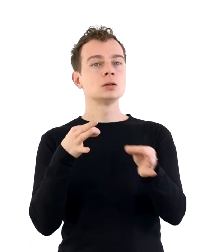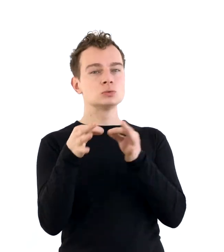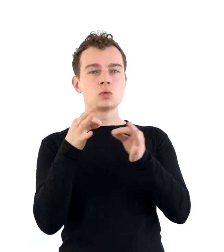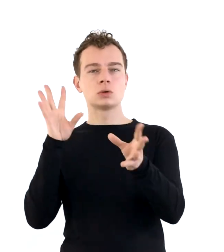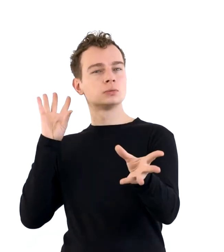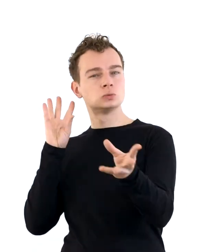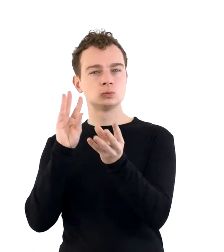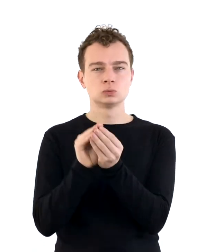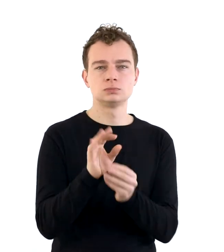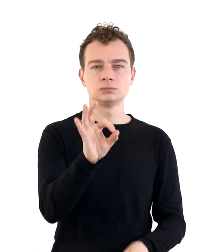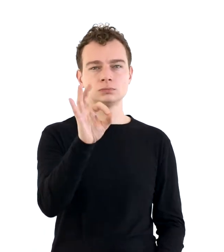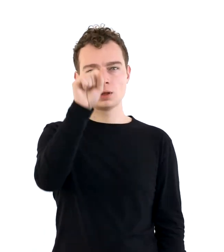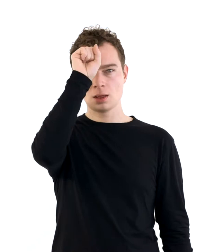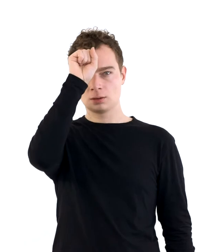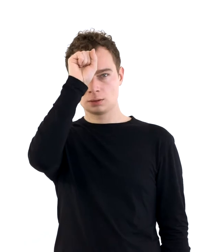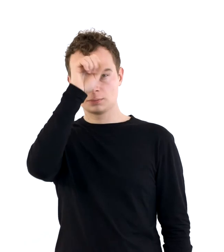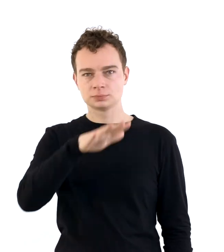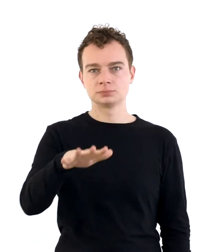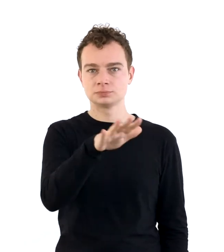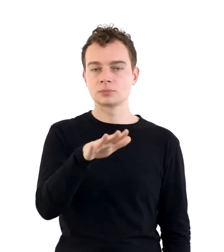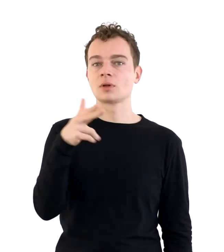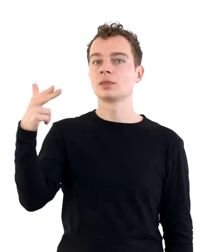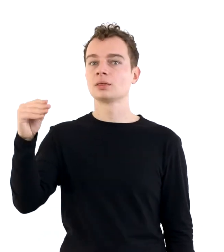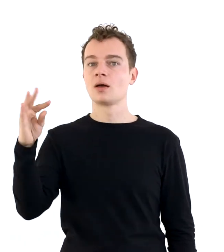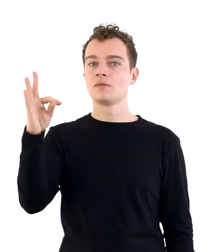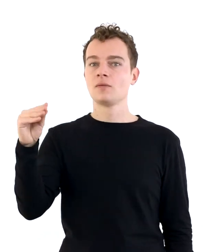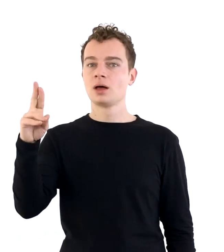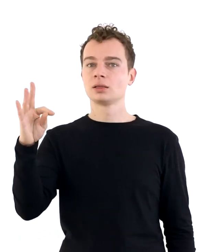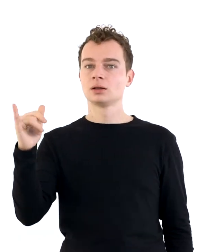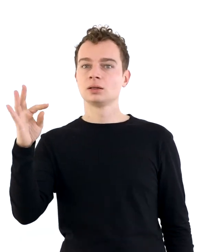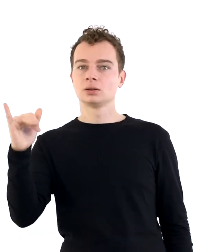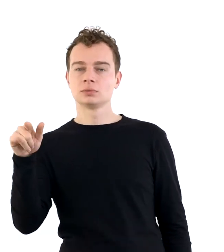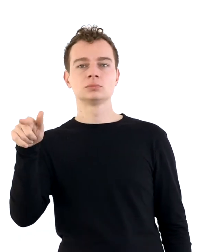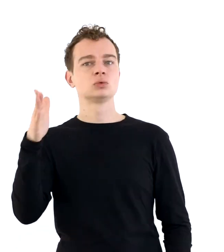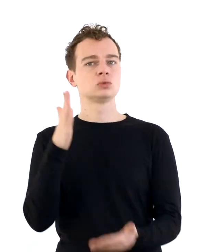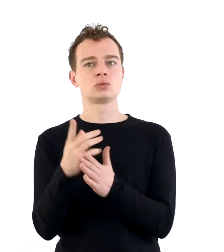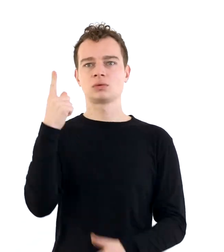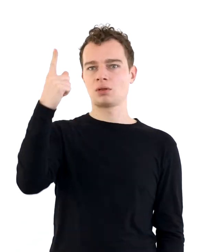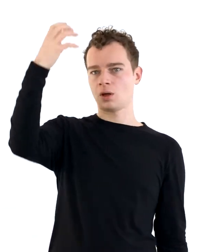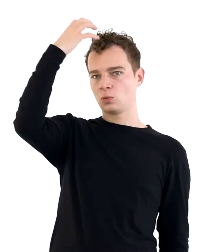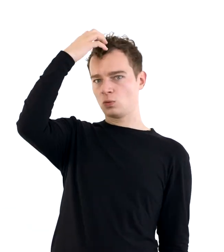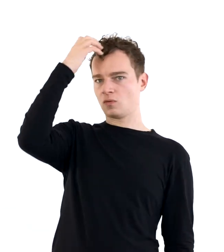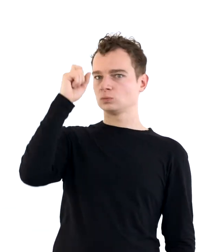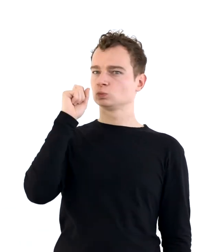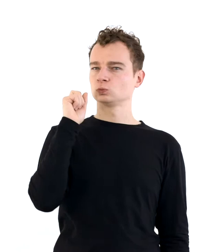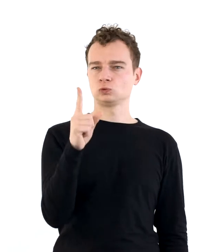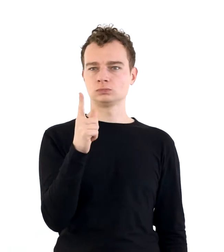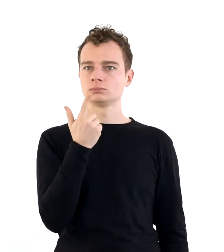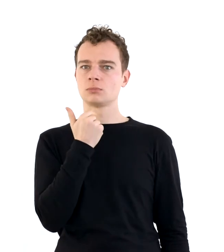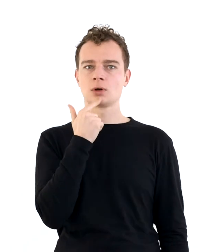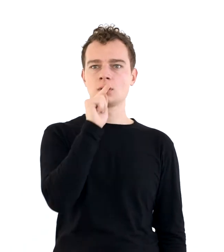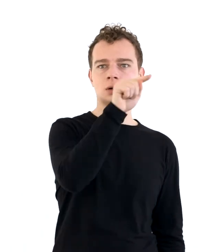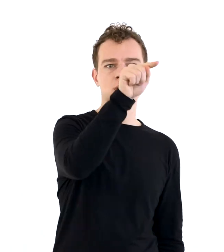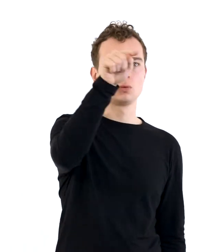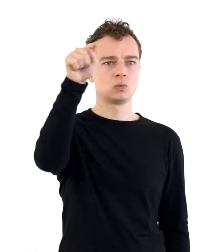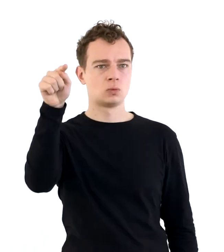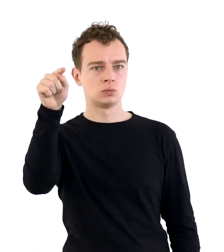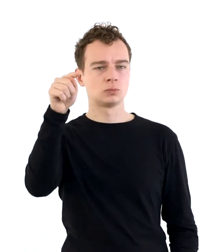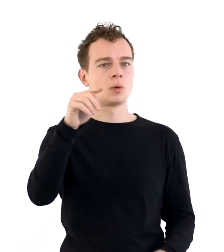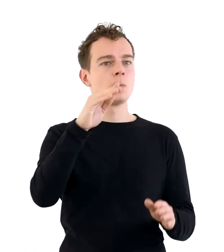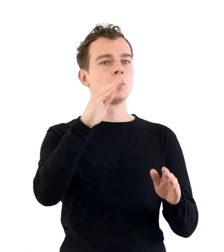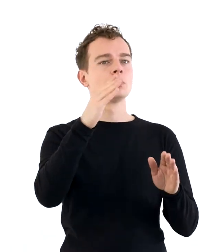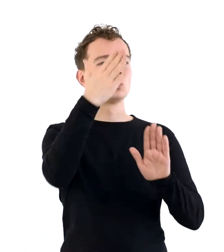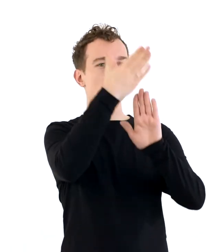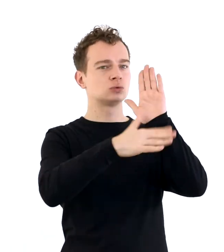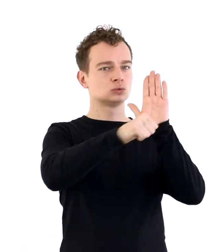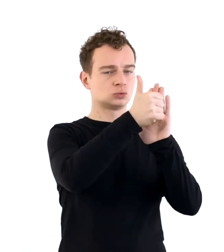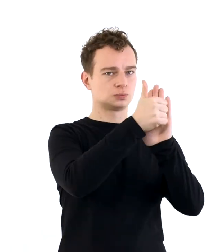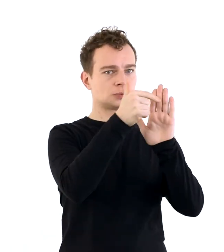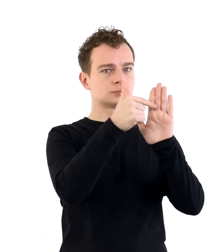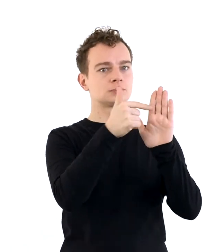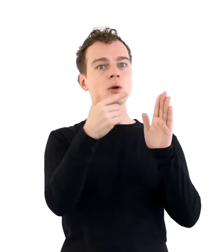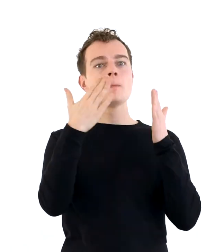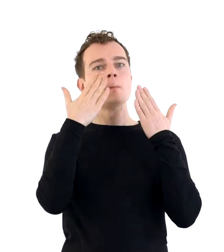Jako jedyna królowa w historii Egiptu jest przedstawiana (na nielicznych zachowanych płaskorzeźbach)